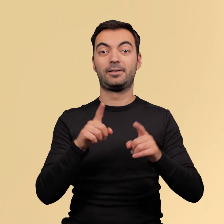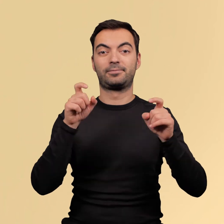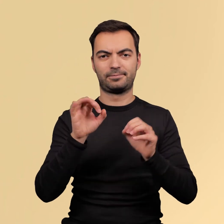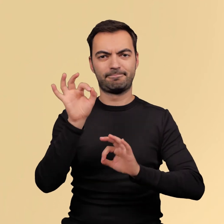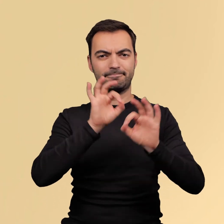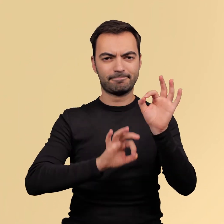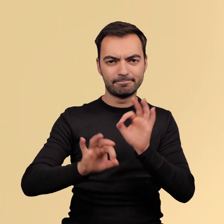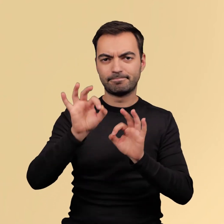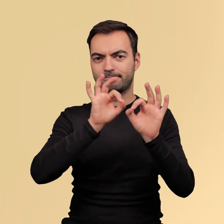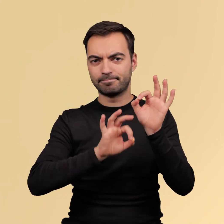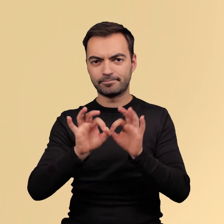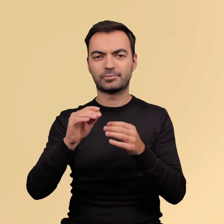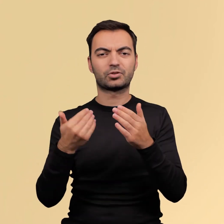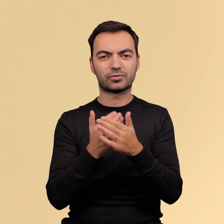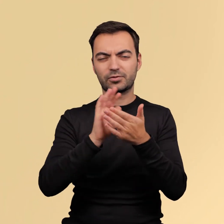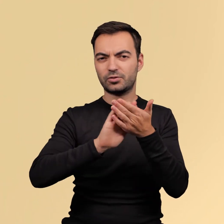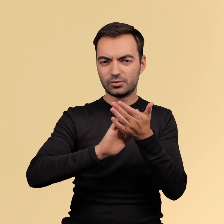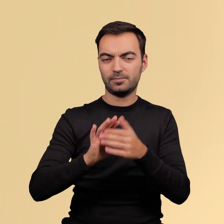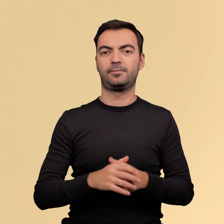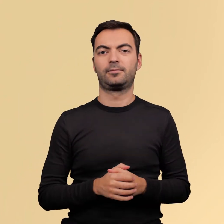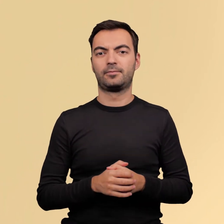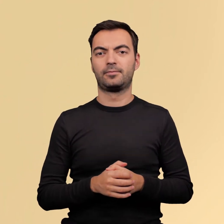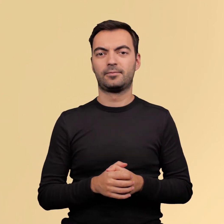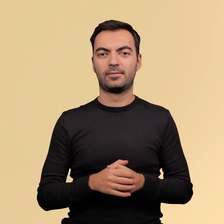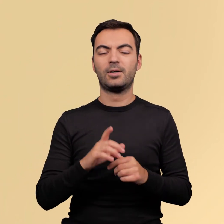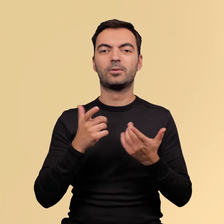Zanim konserwatorzy naprawią i odnowią zabytek,